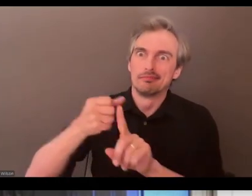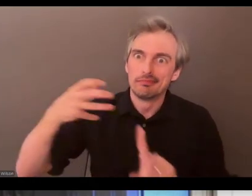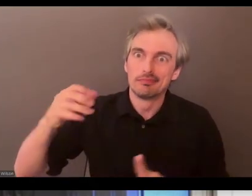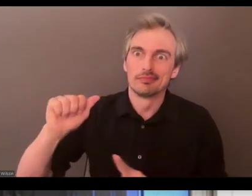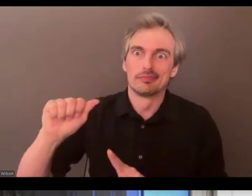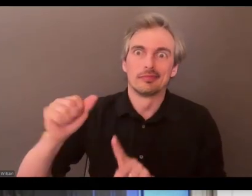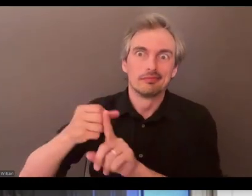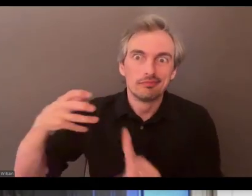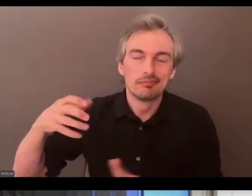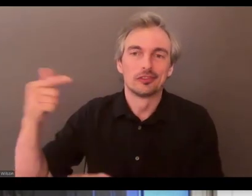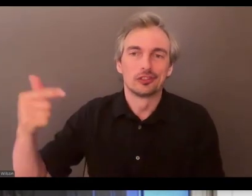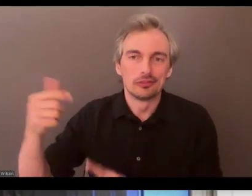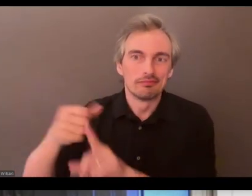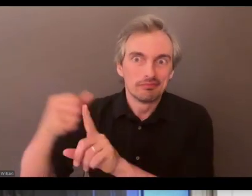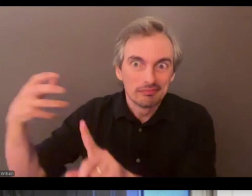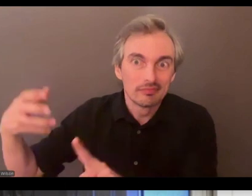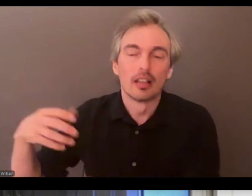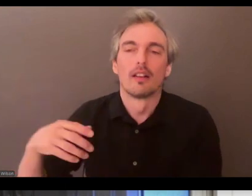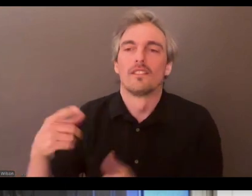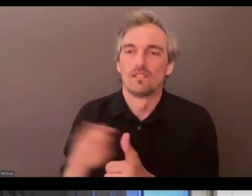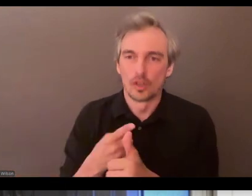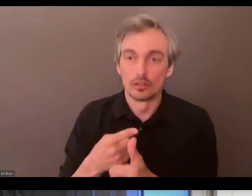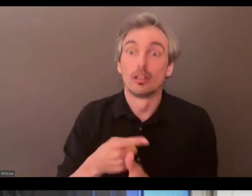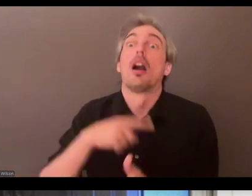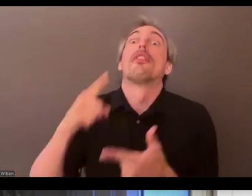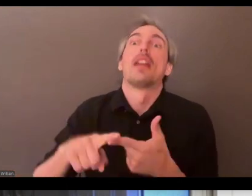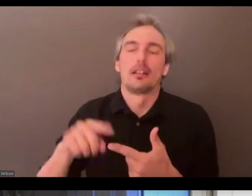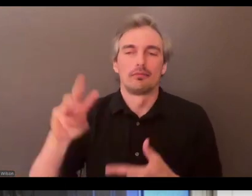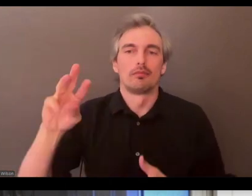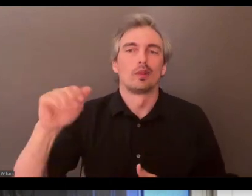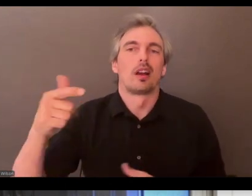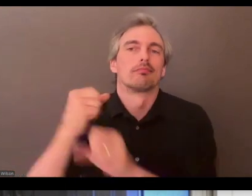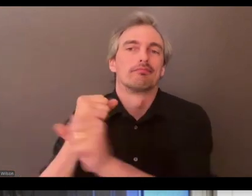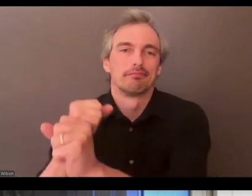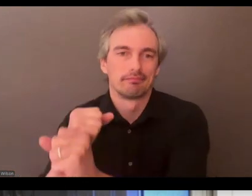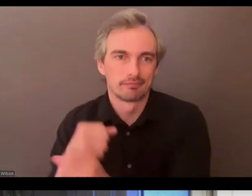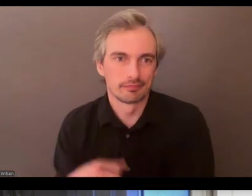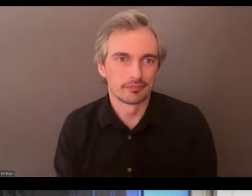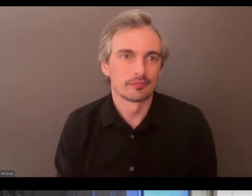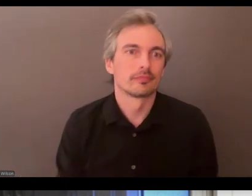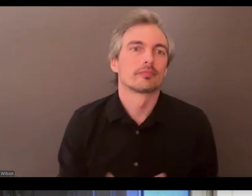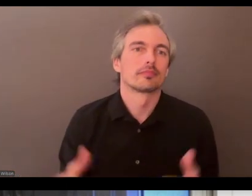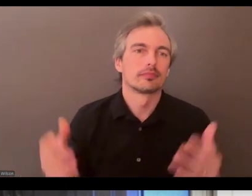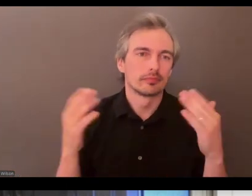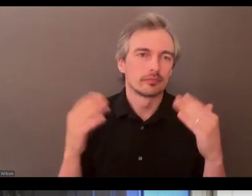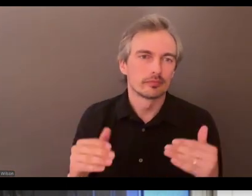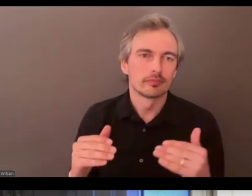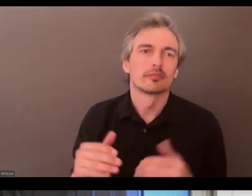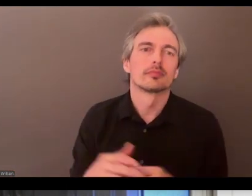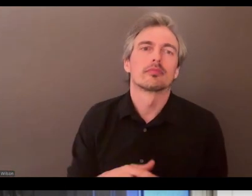ですから、デ ータチャ ートやダッシュボ ードがインタラ クティブなものだけである場合、継続的にインタラクティブな